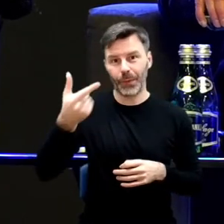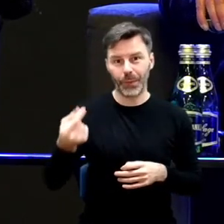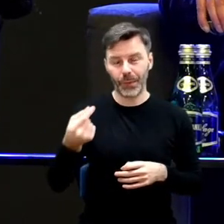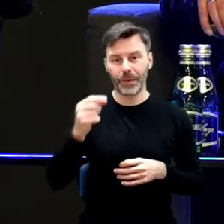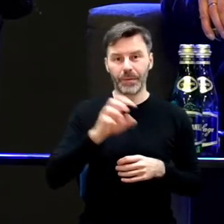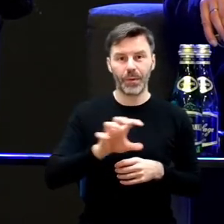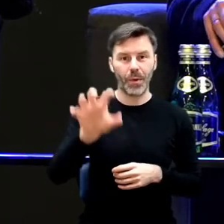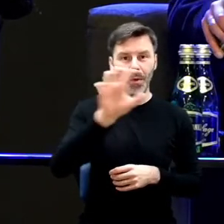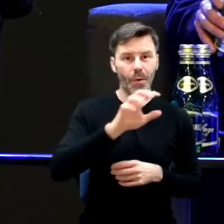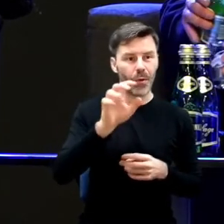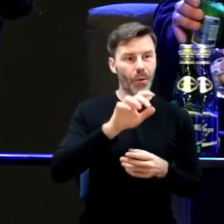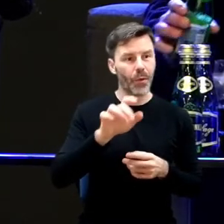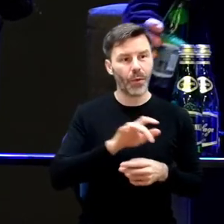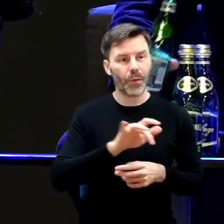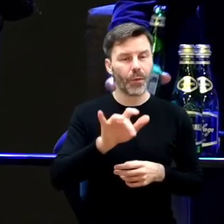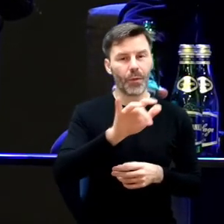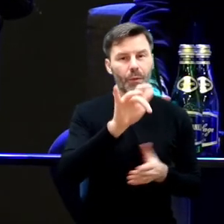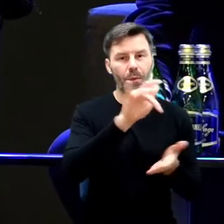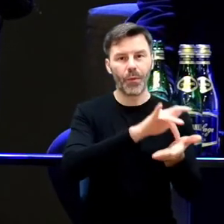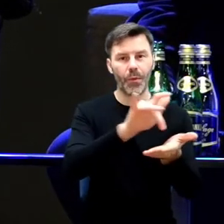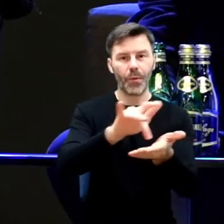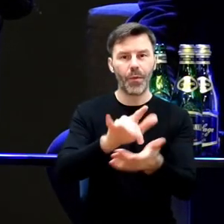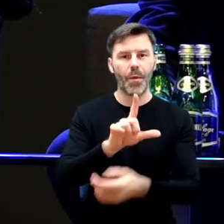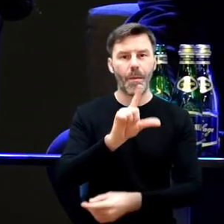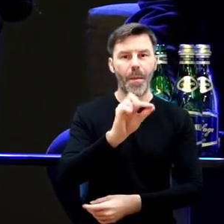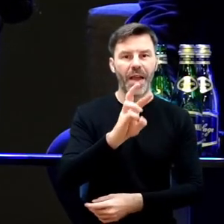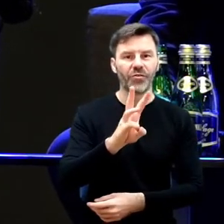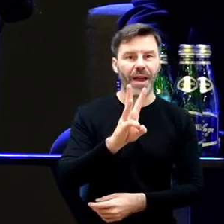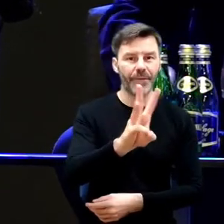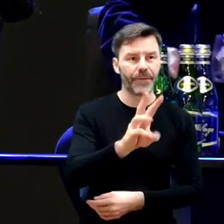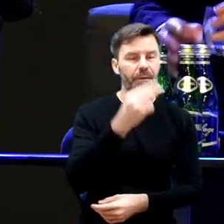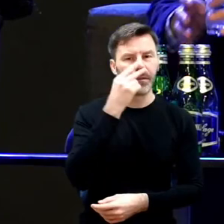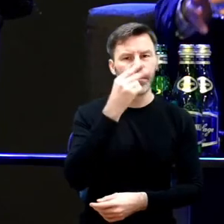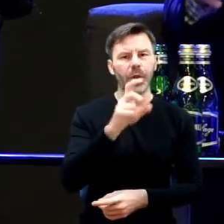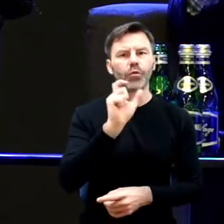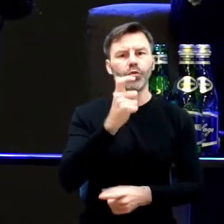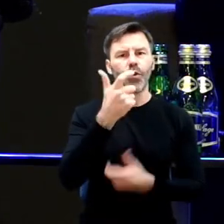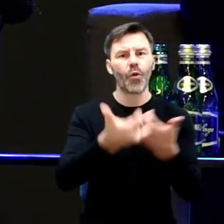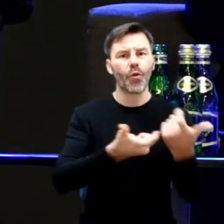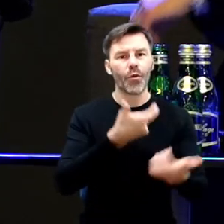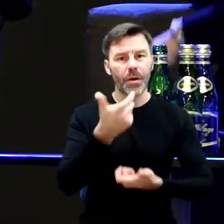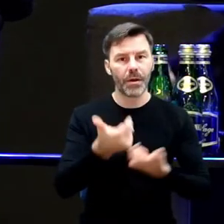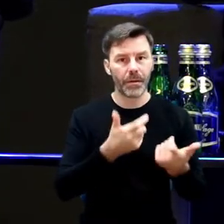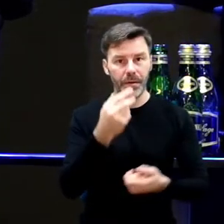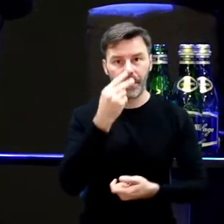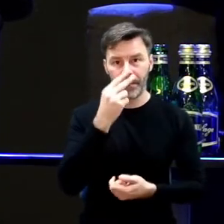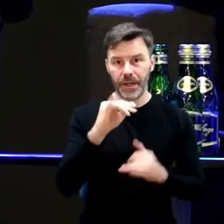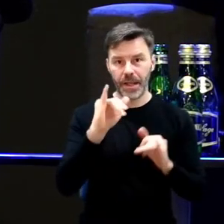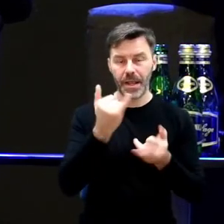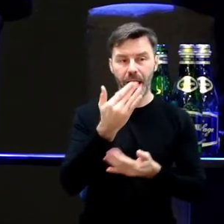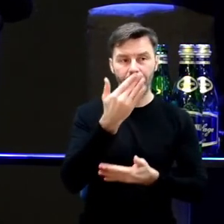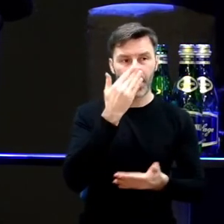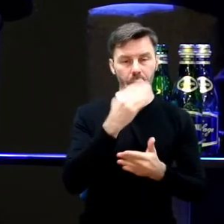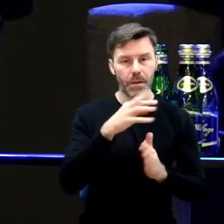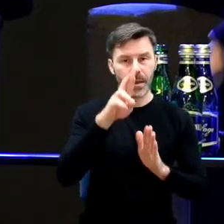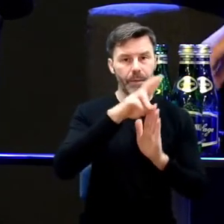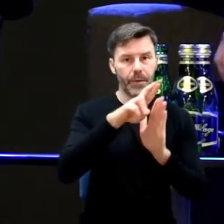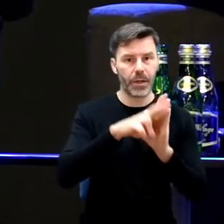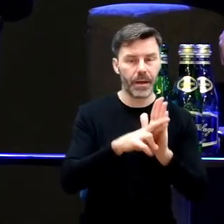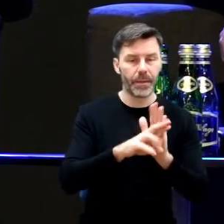i to co czyni w warunkach prawnofinansowych, regulacyjnych,